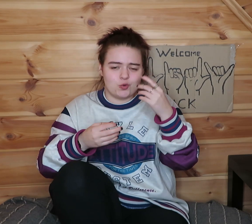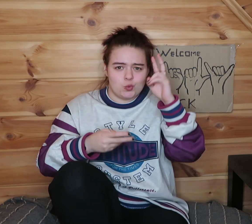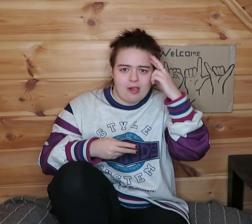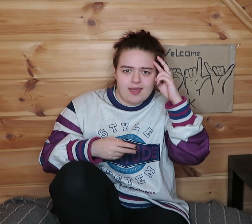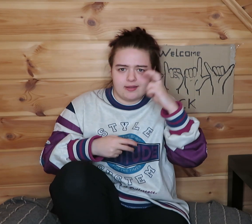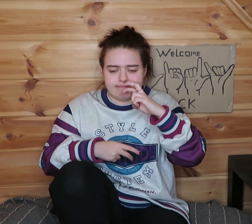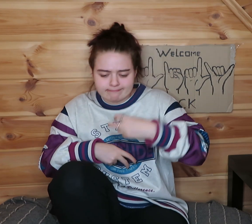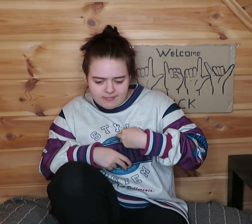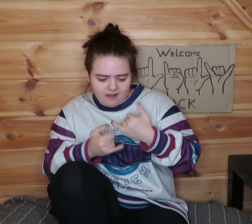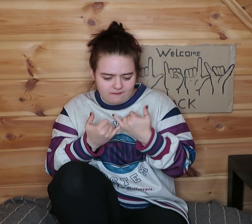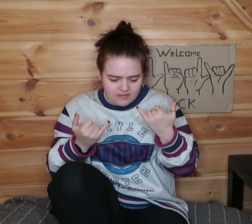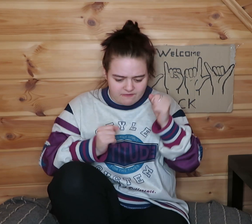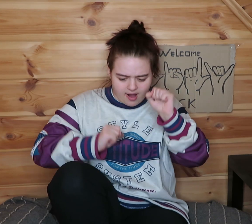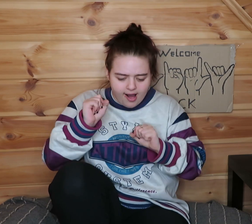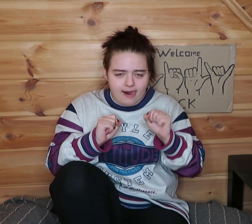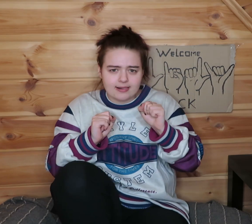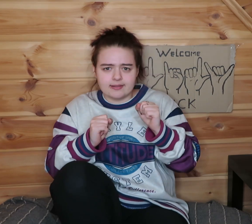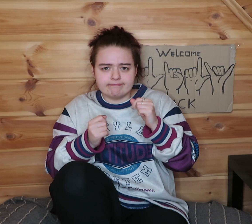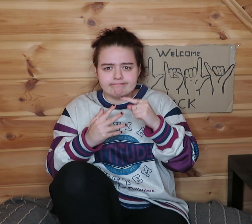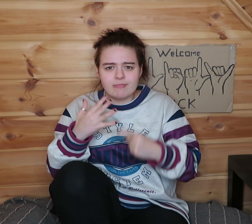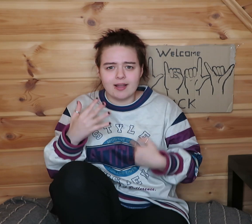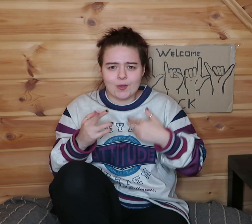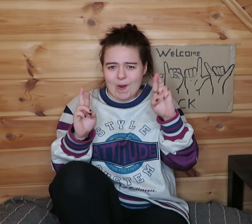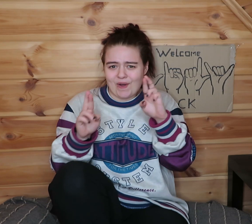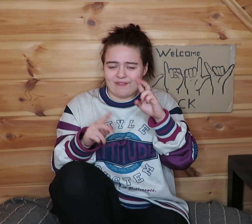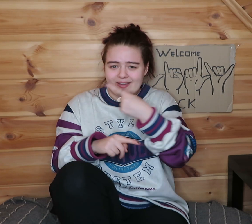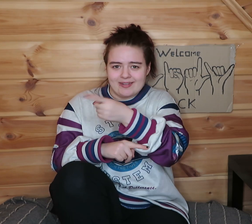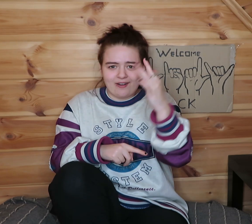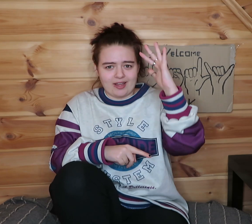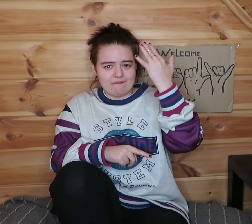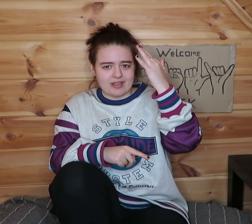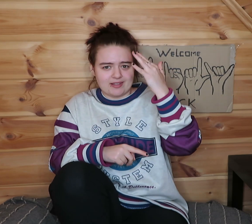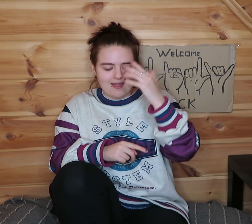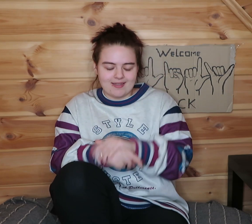Ich hoffe ihr reflektiert eure Einstellungen und Verhalten.